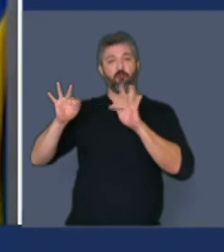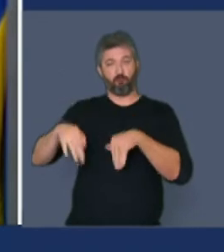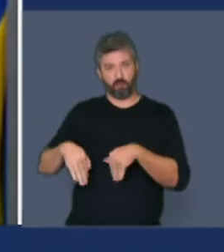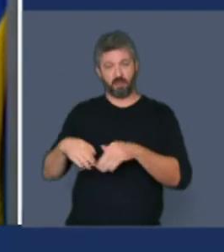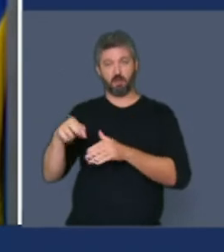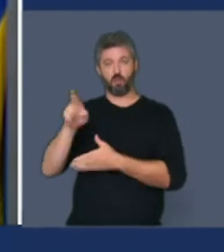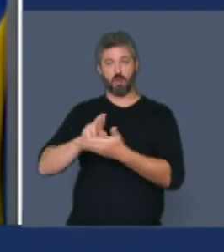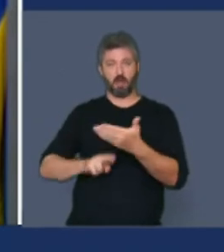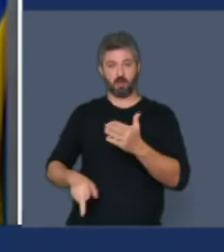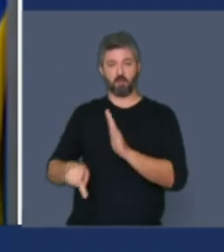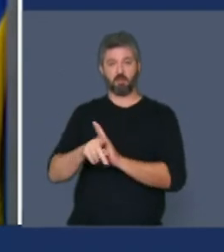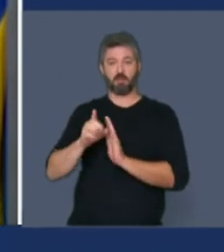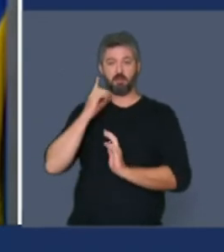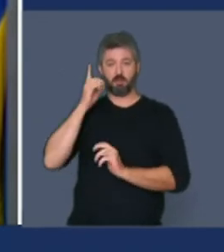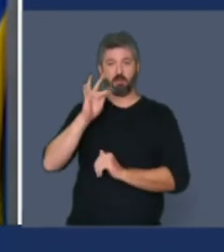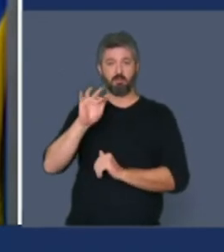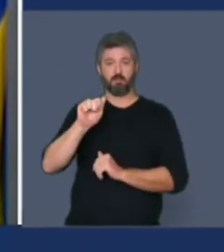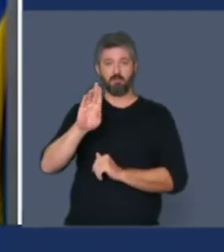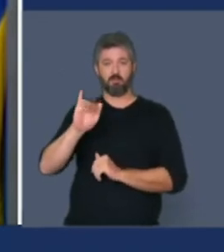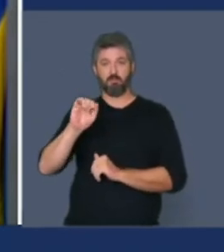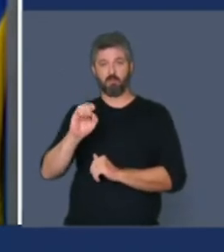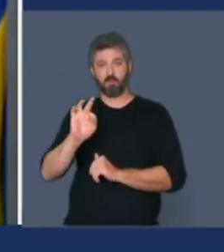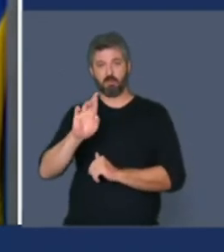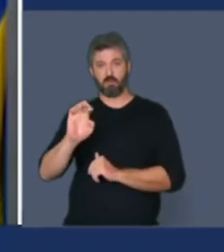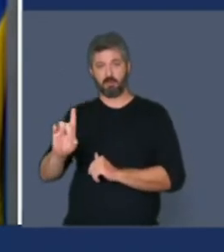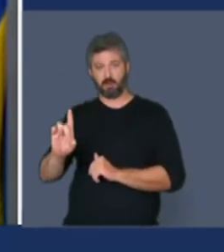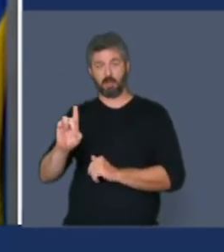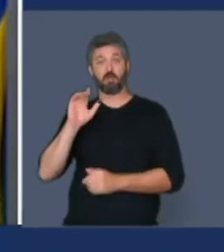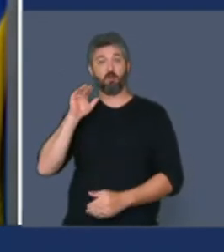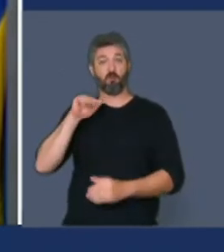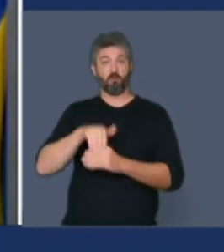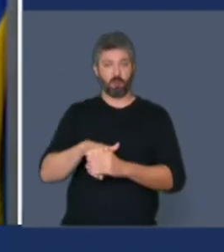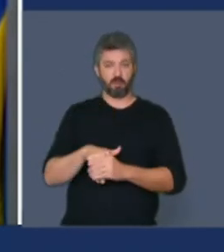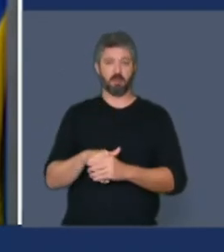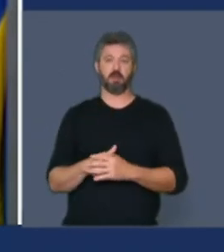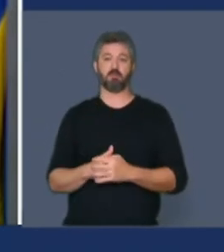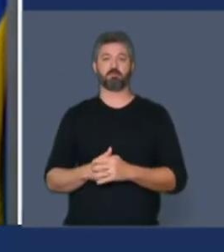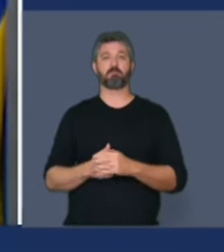DO DEPUTADO FÁBIO TRAD E POSSA ESTAR APROVANDO E TRAZENDO PARA O PLENÁRIO, PARA QUE NÓS ENTREGUEMOS AO